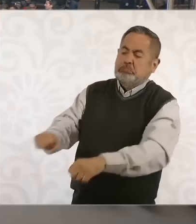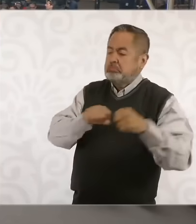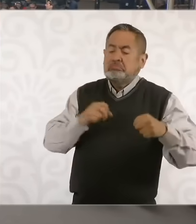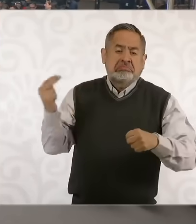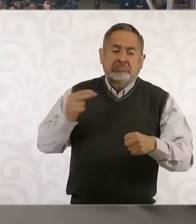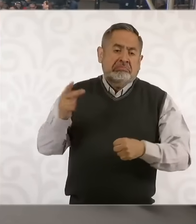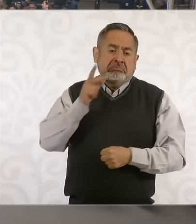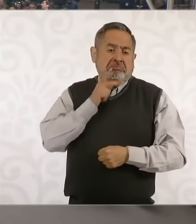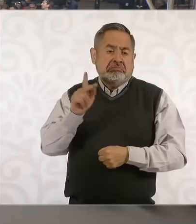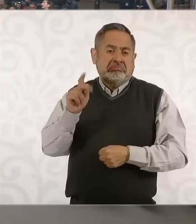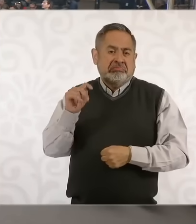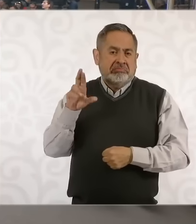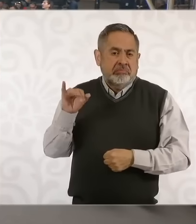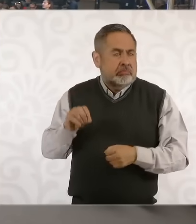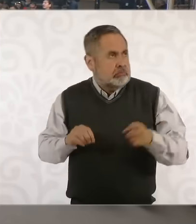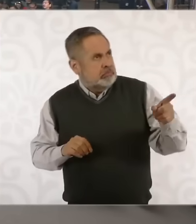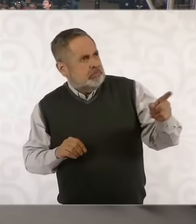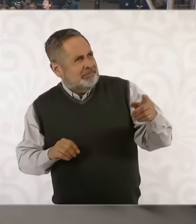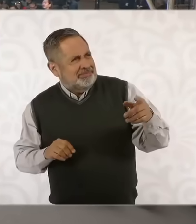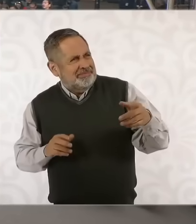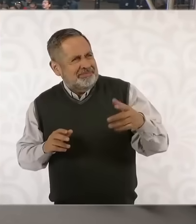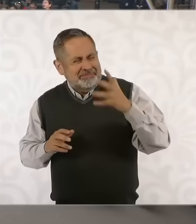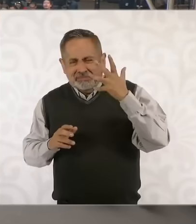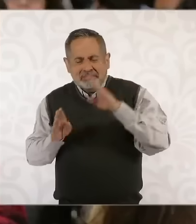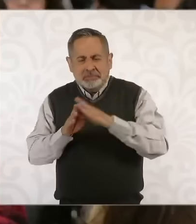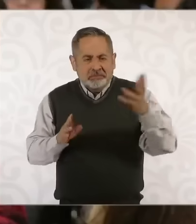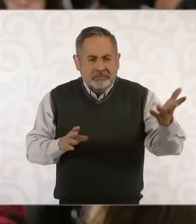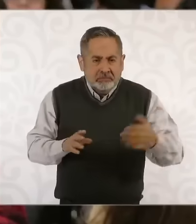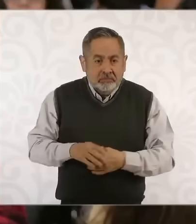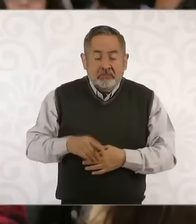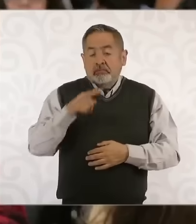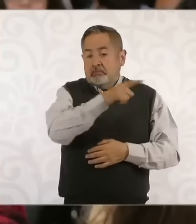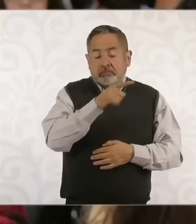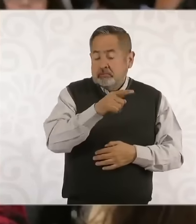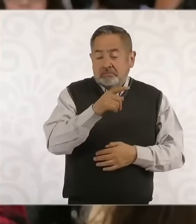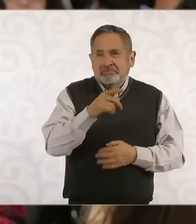la estrategia de seguridad nacional de Estados Unidos, es una declaratoria muy similar a la que